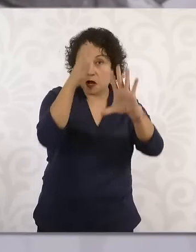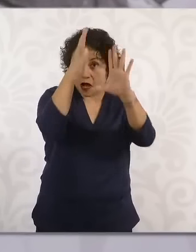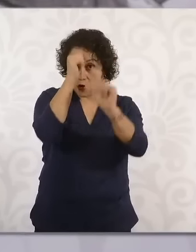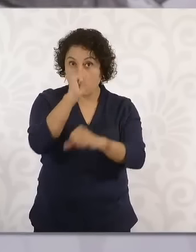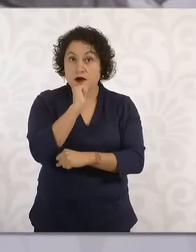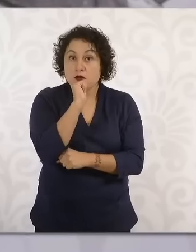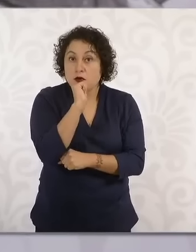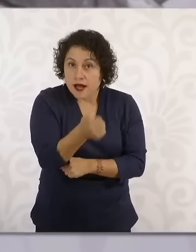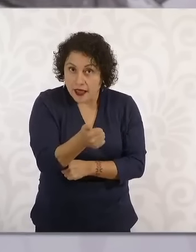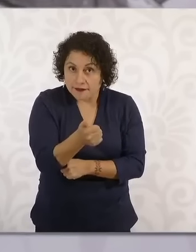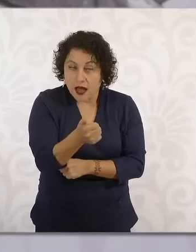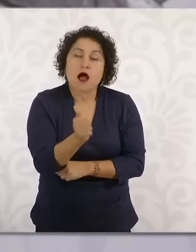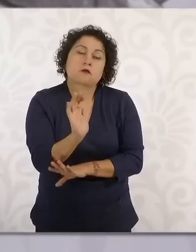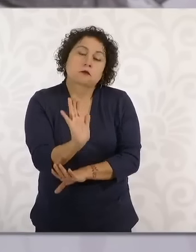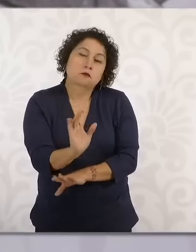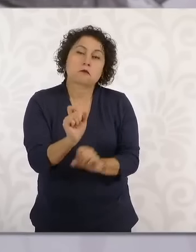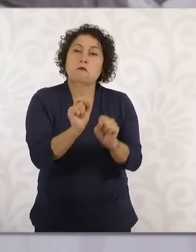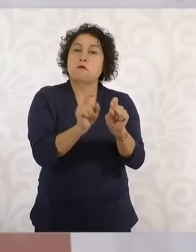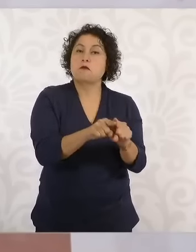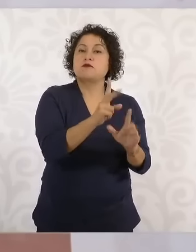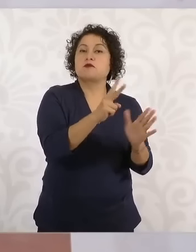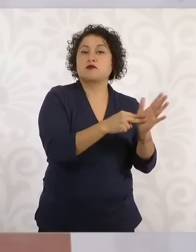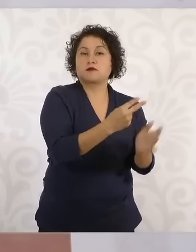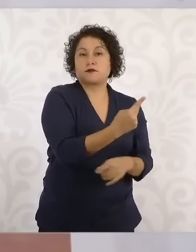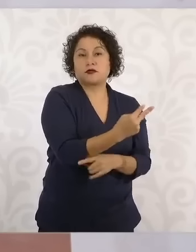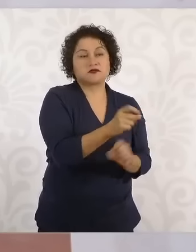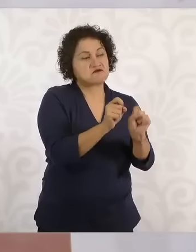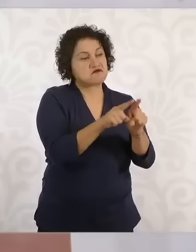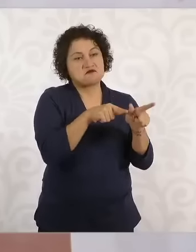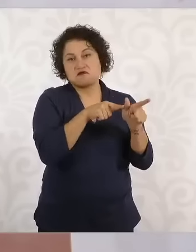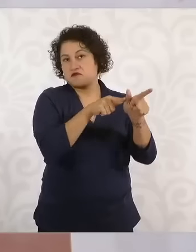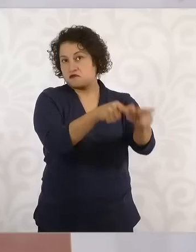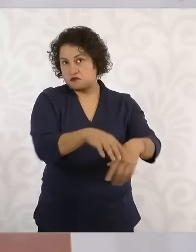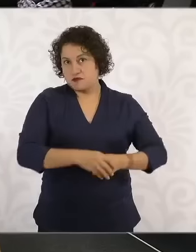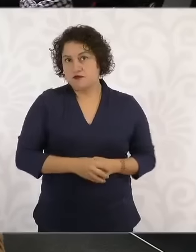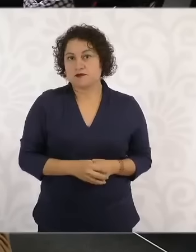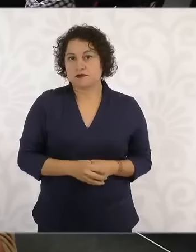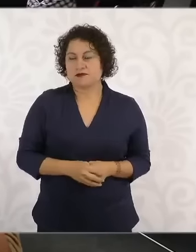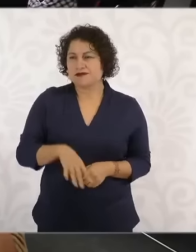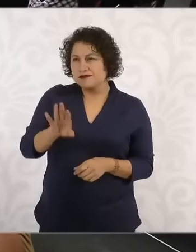con la distribución del presupuesto anterior. ¿No afectaría pues las obras que se tienen planeadas